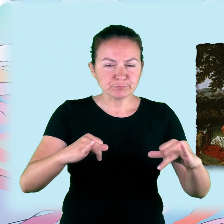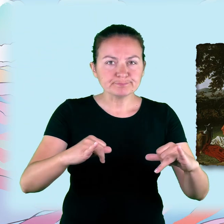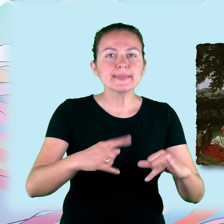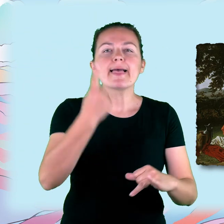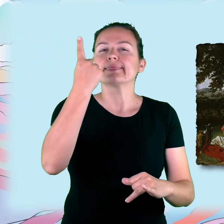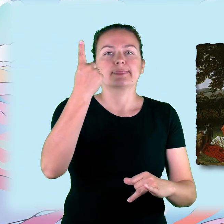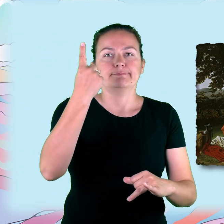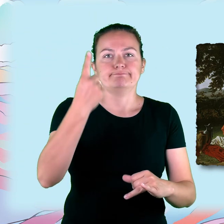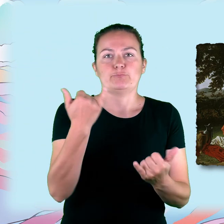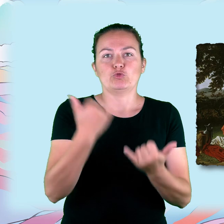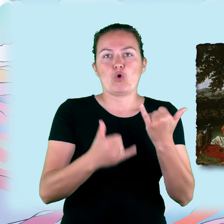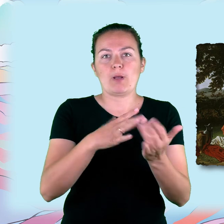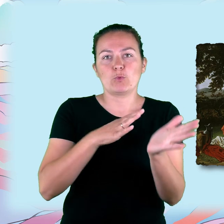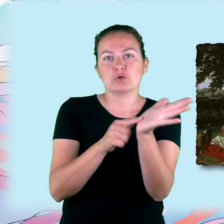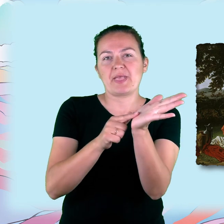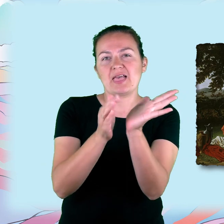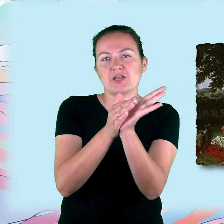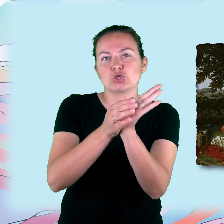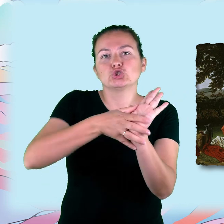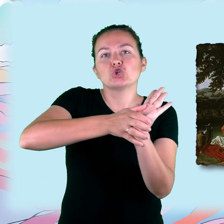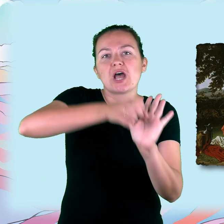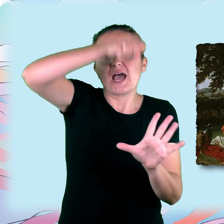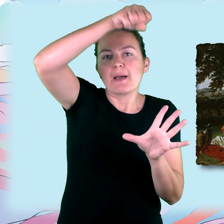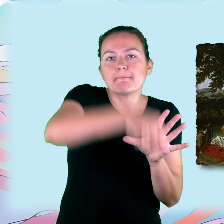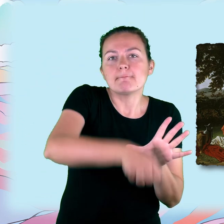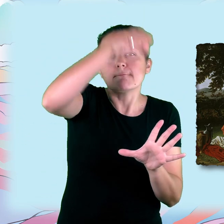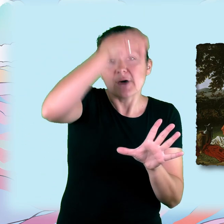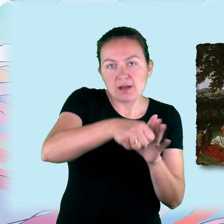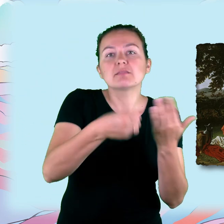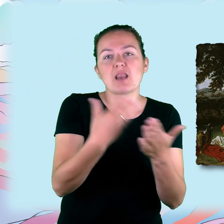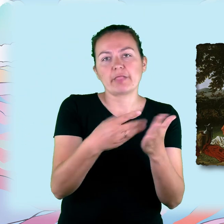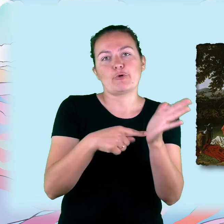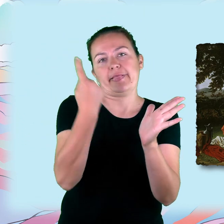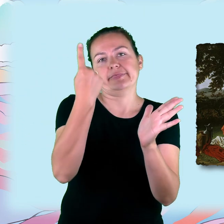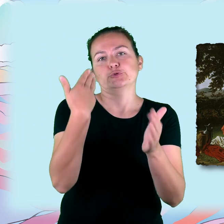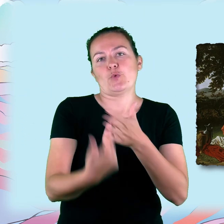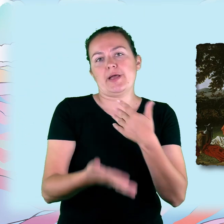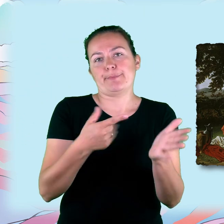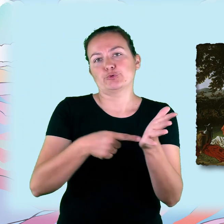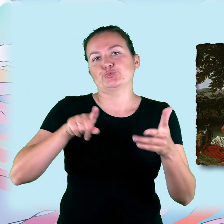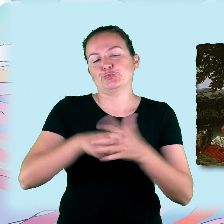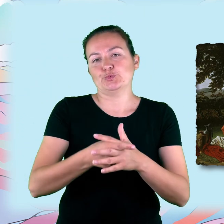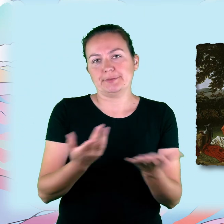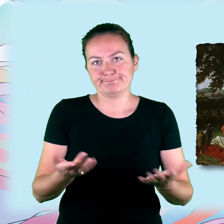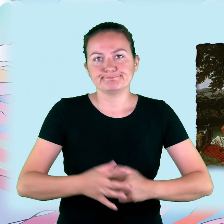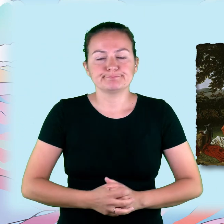Mama trzymała jednak syna za piętę. Pięta była więc słabym punktem Achillesa.